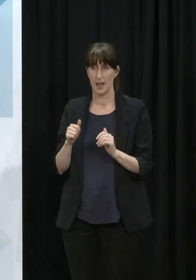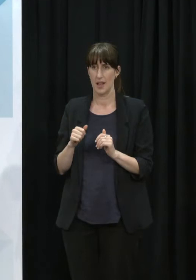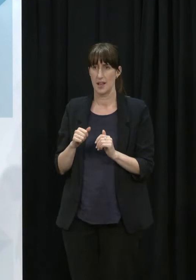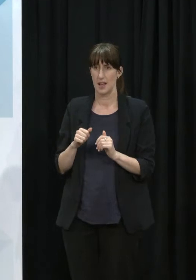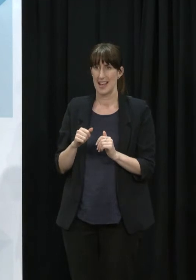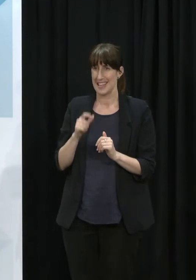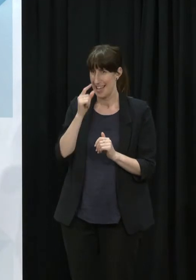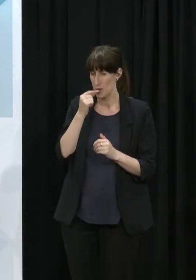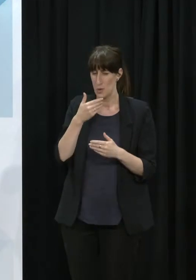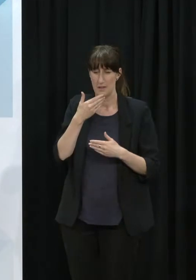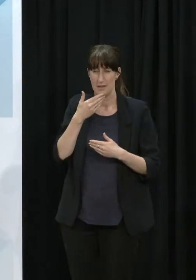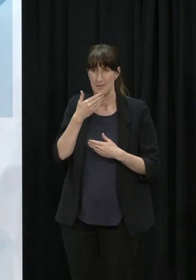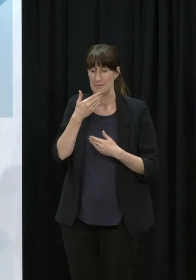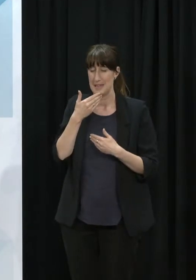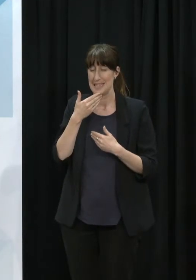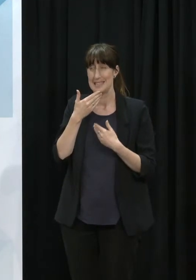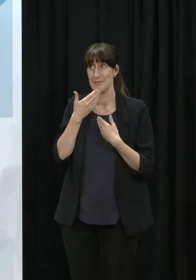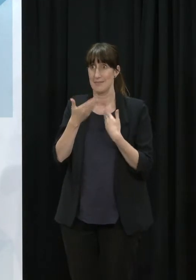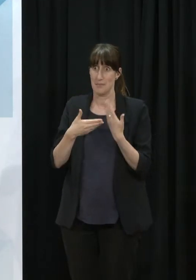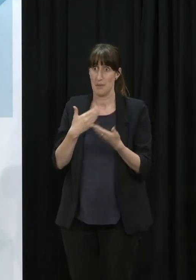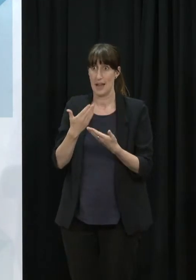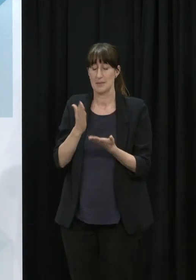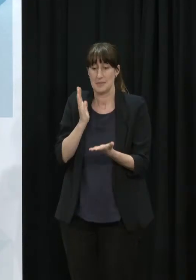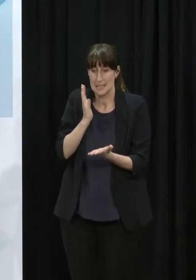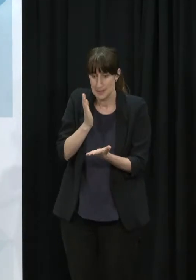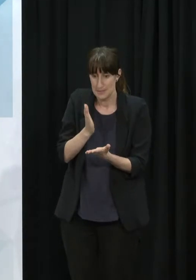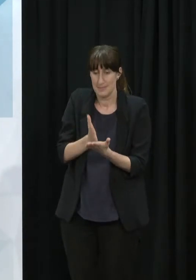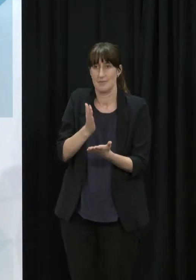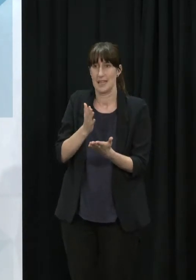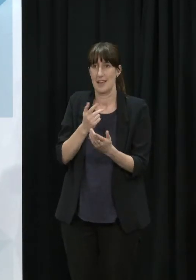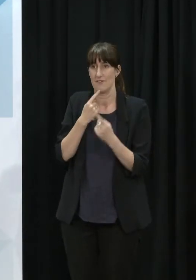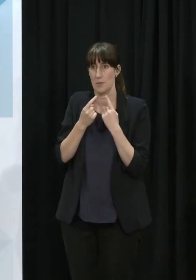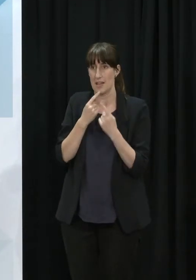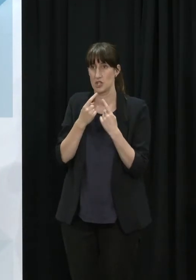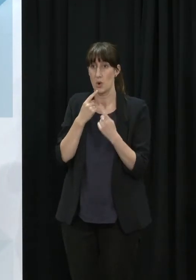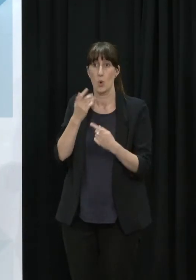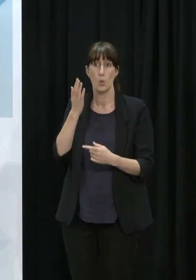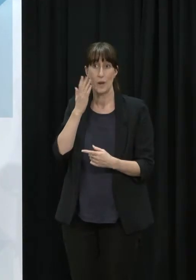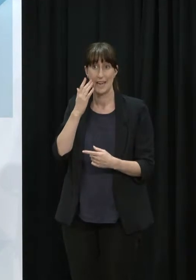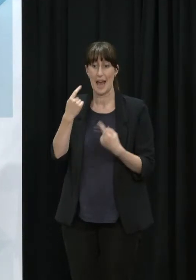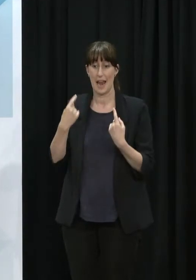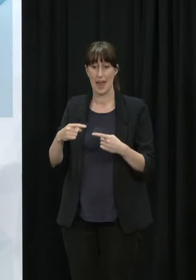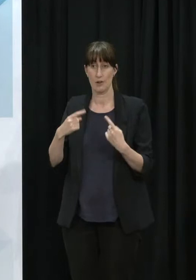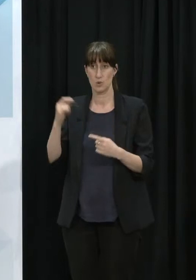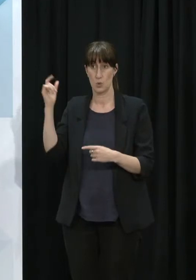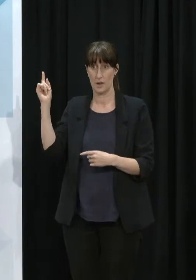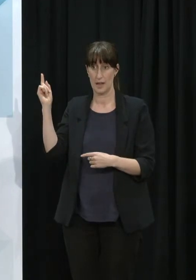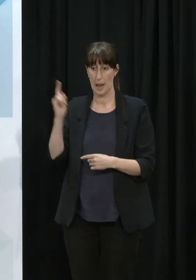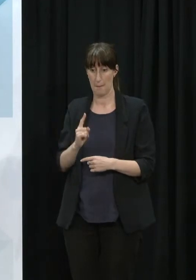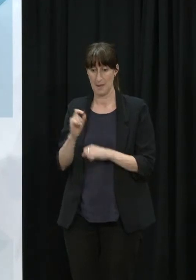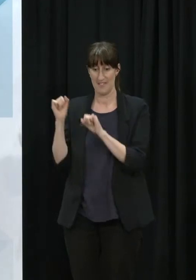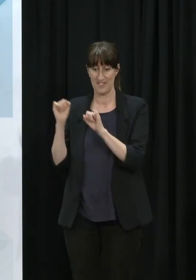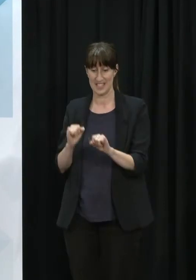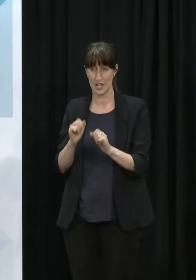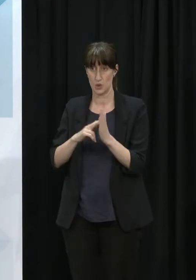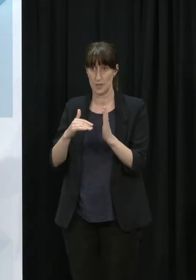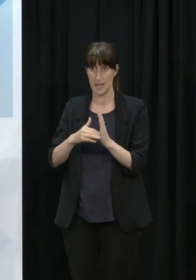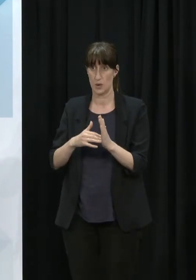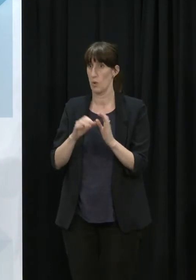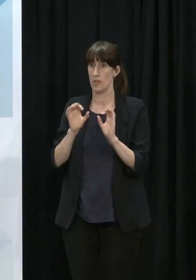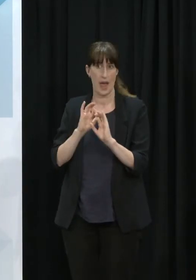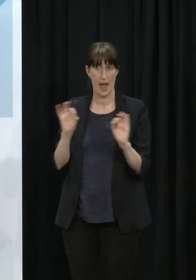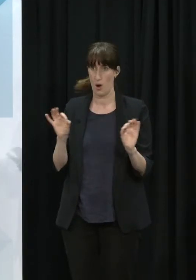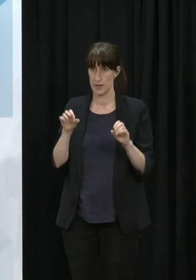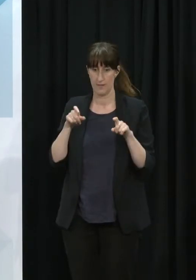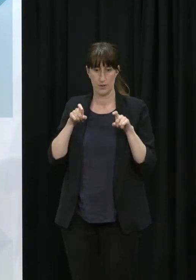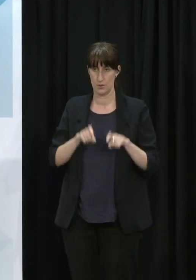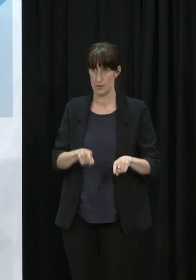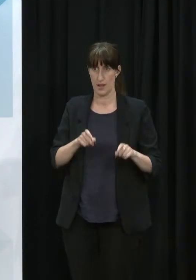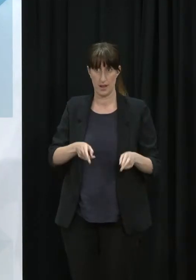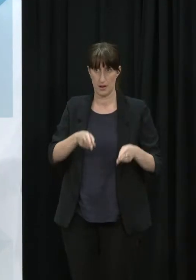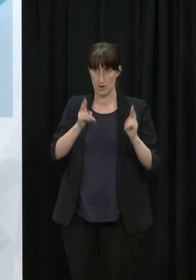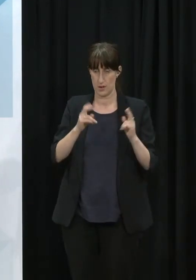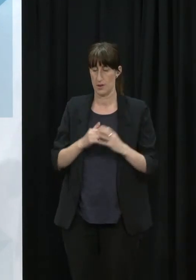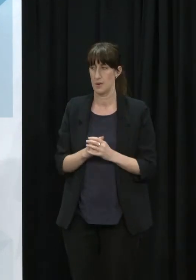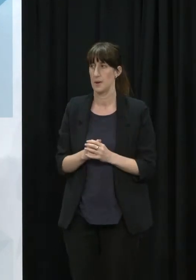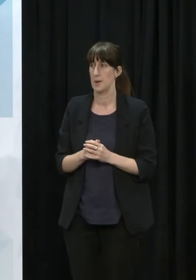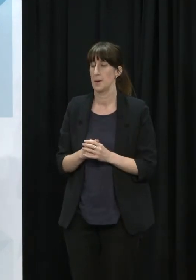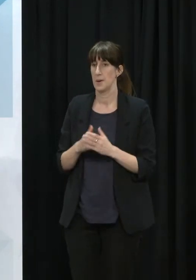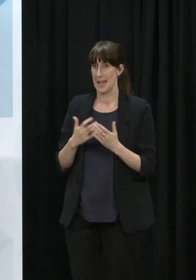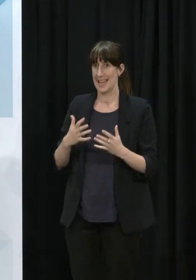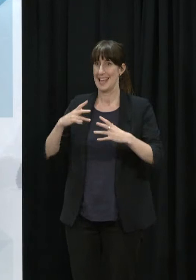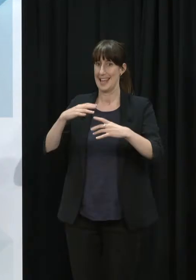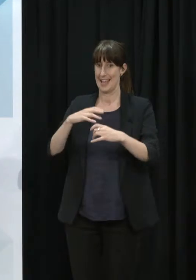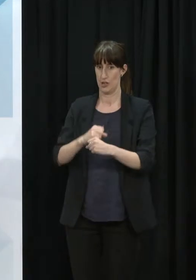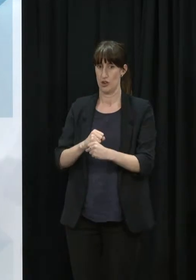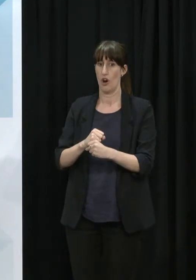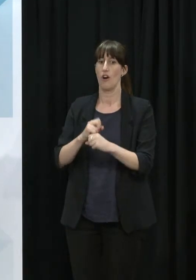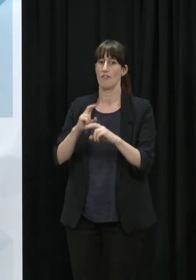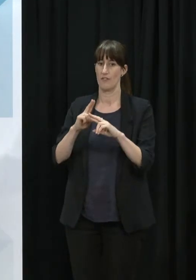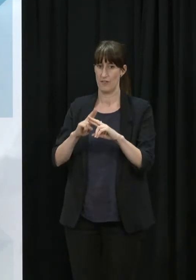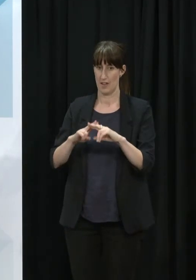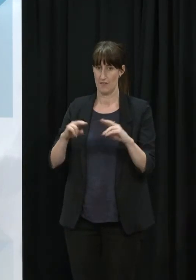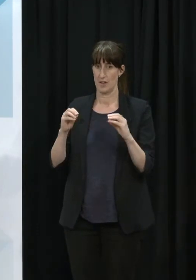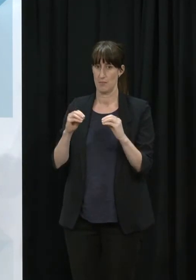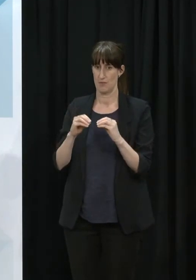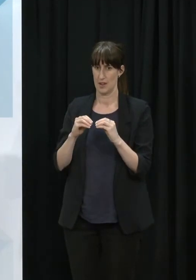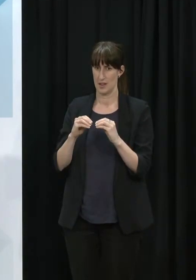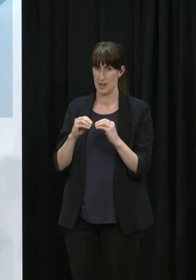Te whakatuwheratanga o te